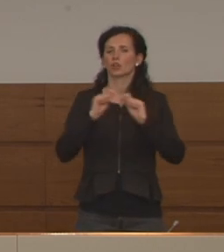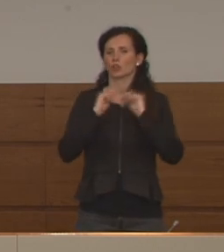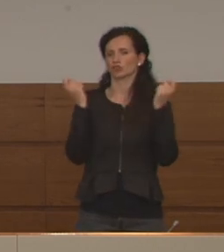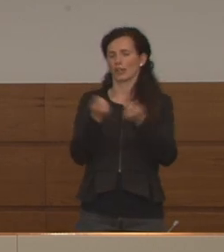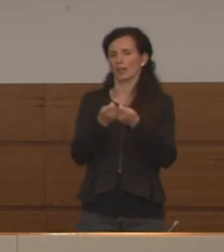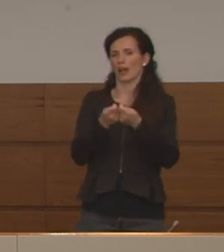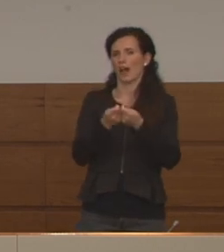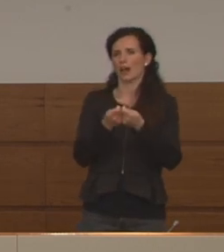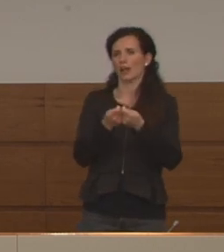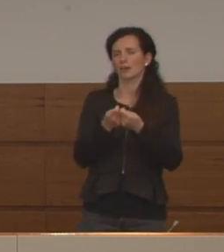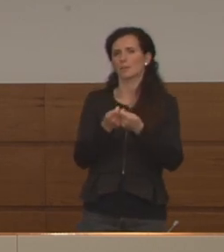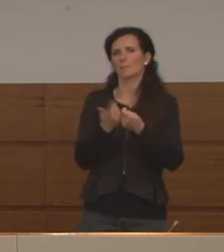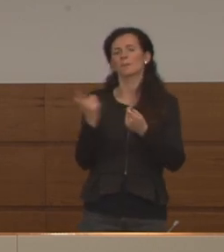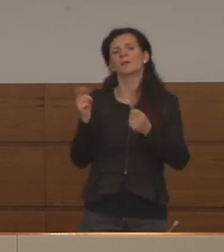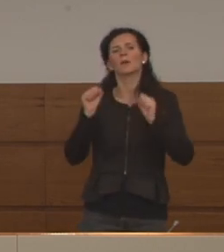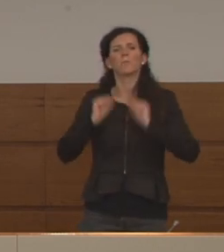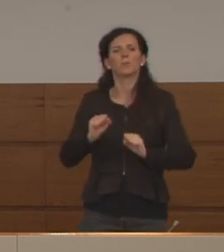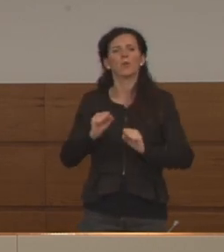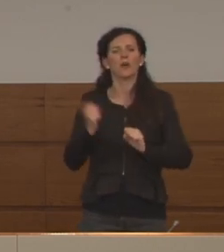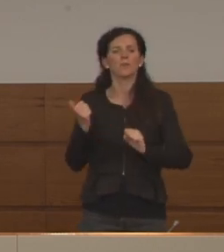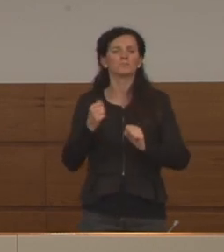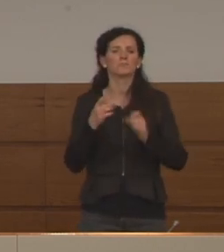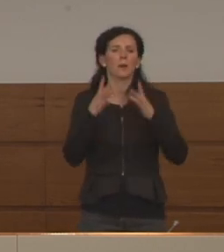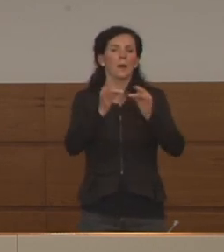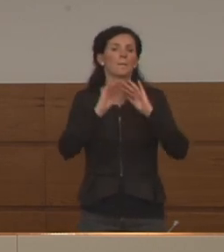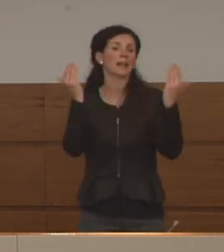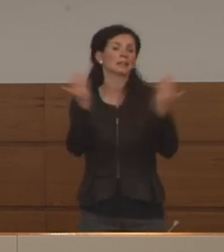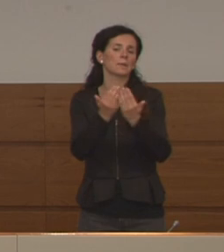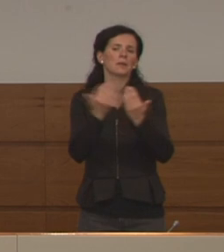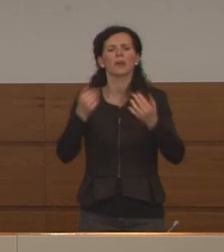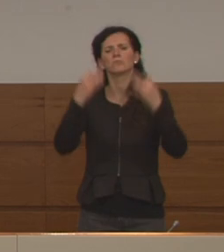possibilità di dichiarare una pandemia quando gli salta in testa. Non è così.